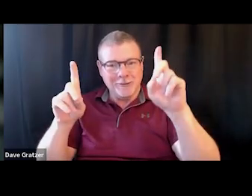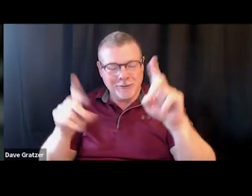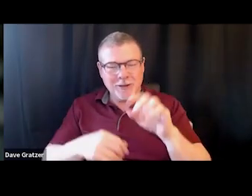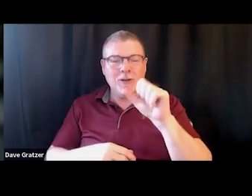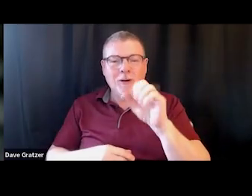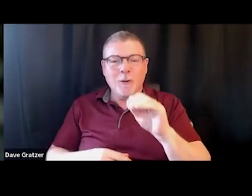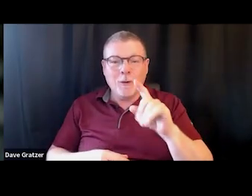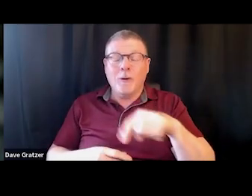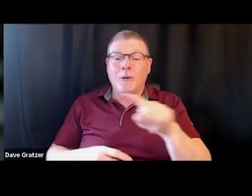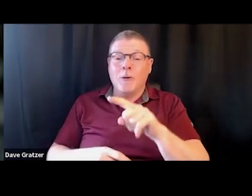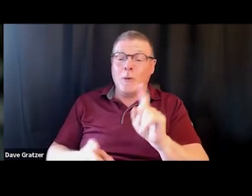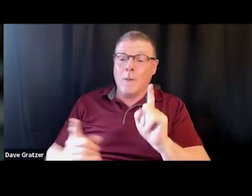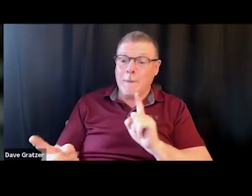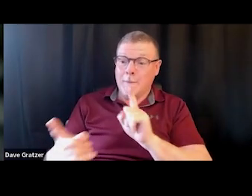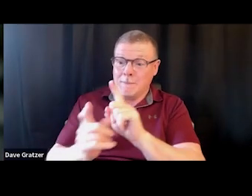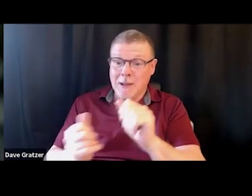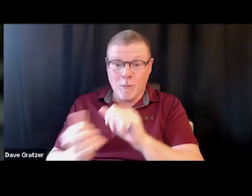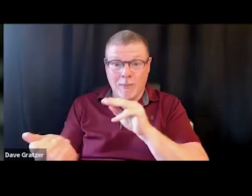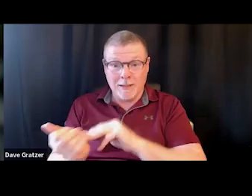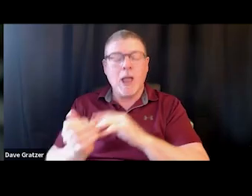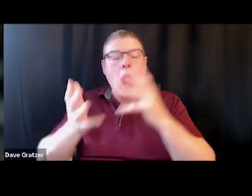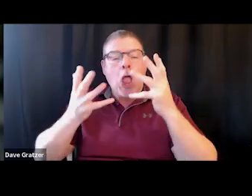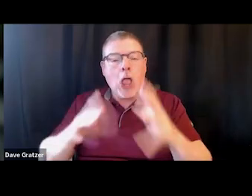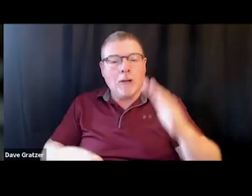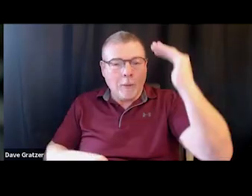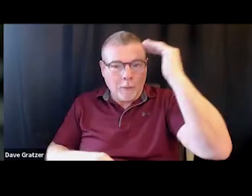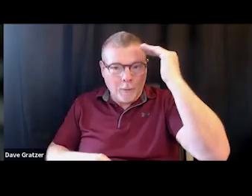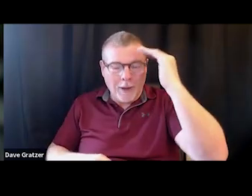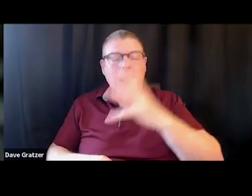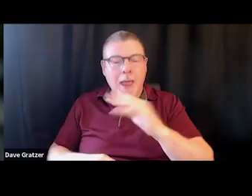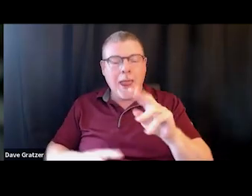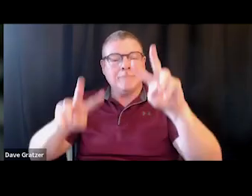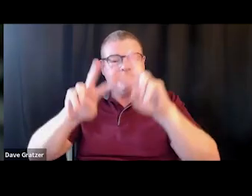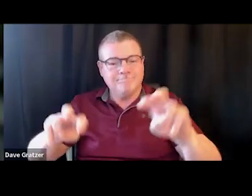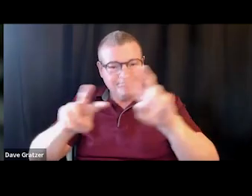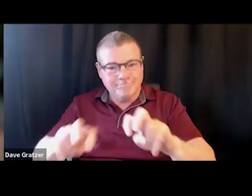de que el proveedor al que refieren a esa persona esté consciente y dispuesto a diagnosticarlos con una lesión cerebral.